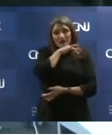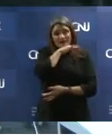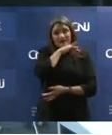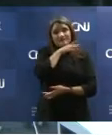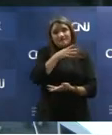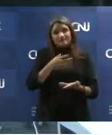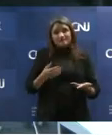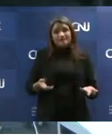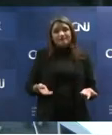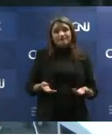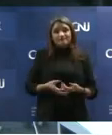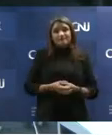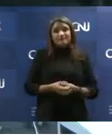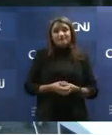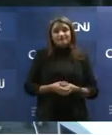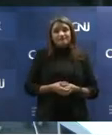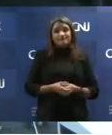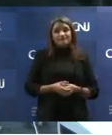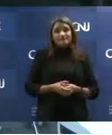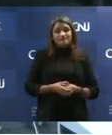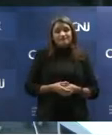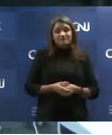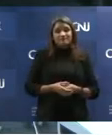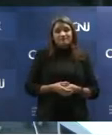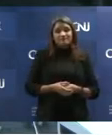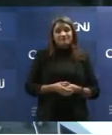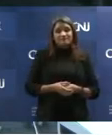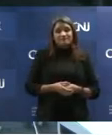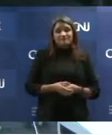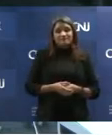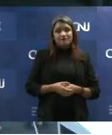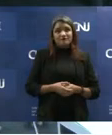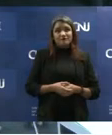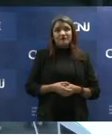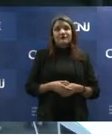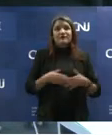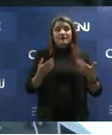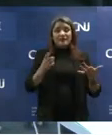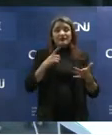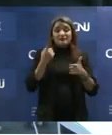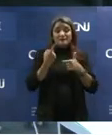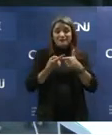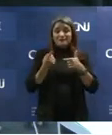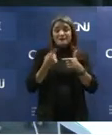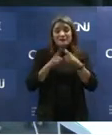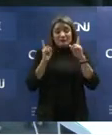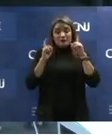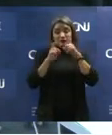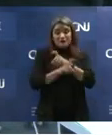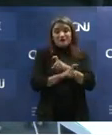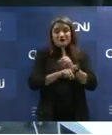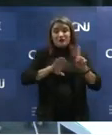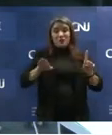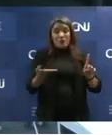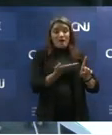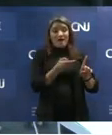numa situação extremamente angustiante, que foi um preso desnecessariamente.